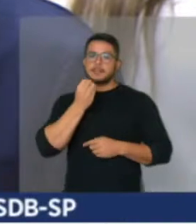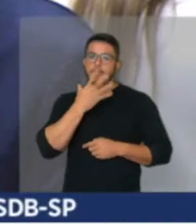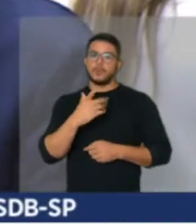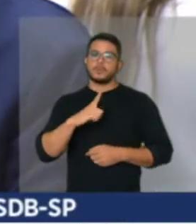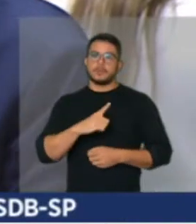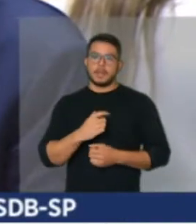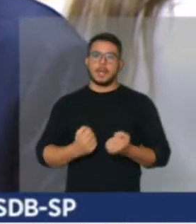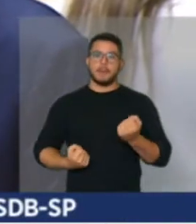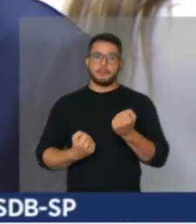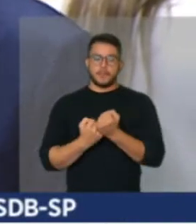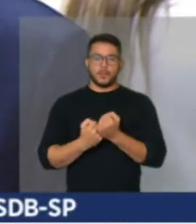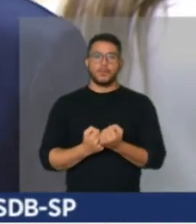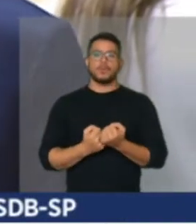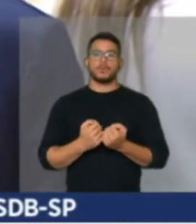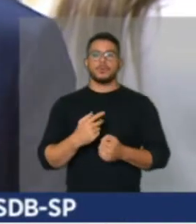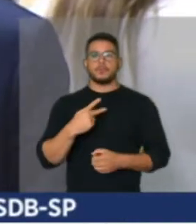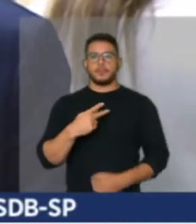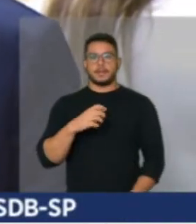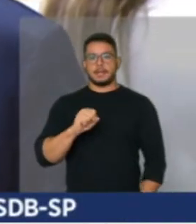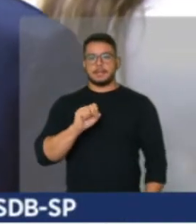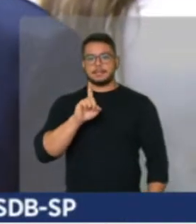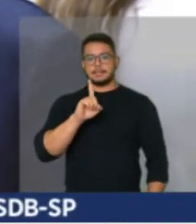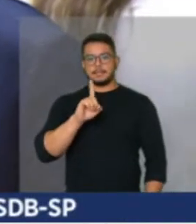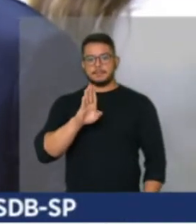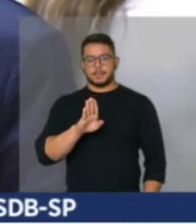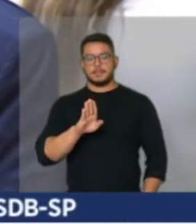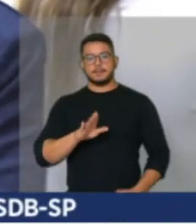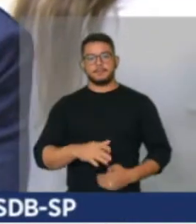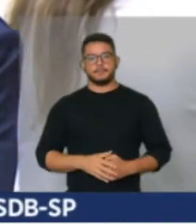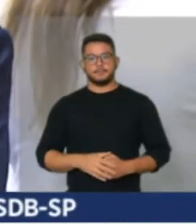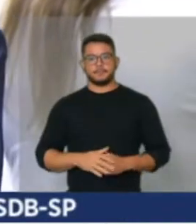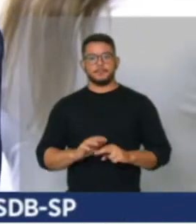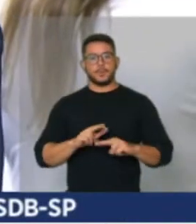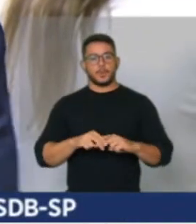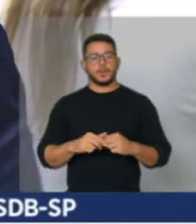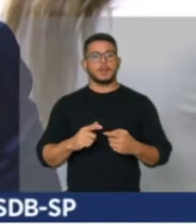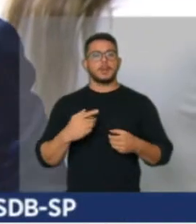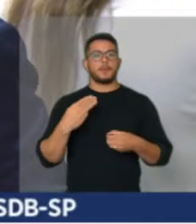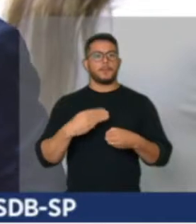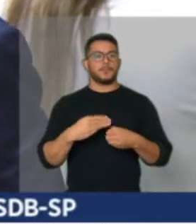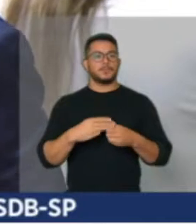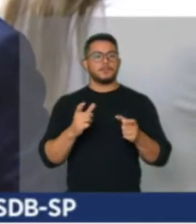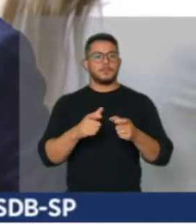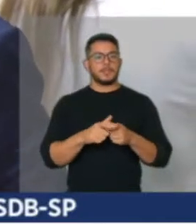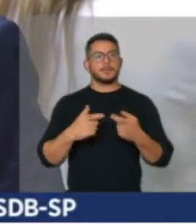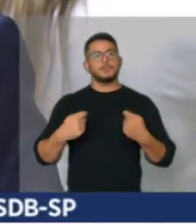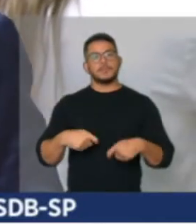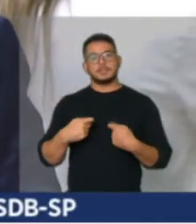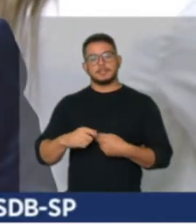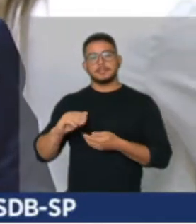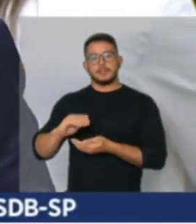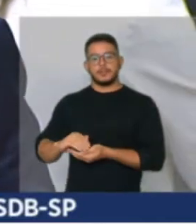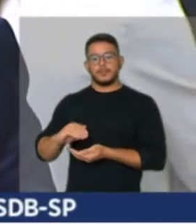FUNDO DE PARTICIPAÇÃO DOS MUNICÍPIOS COISA QUE OS MUNICÍPIOS GRANDES NÃO SÃO TÃO DEPENDENTES ASSIM. MAS... MESMO QUE TARDE É IMPORTANTE ESSE 1%. PARABÉNS AOS